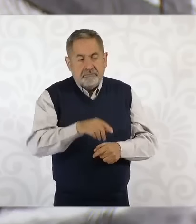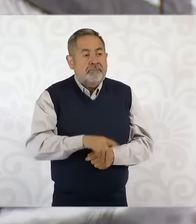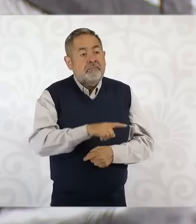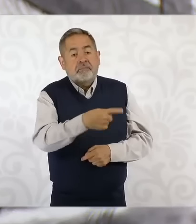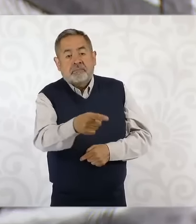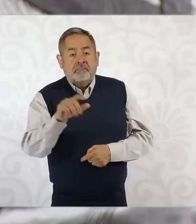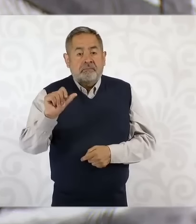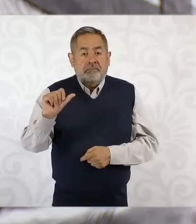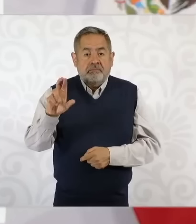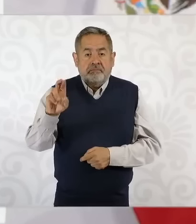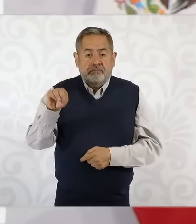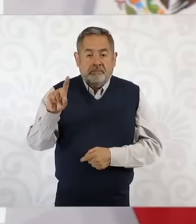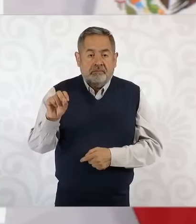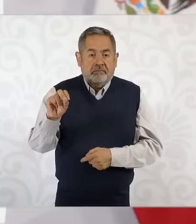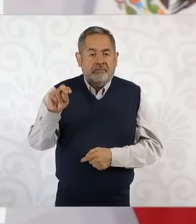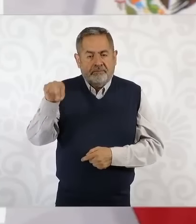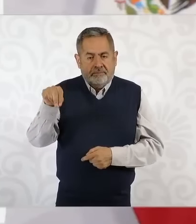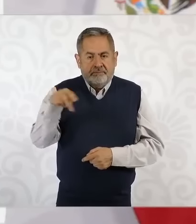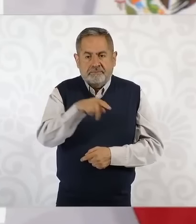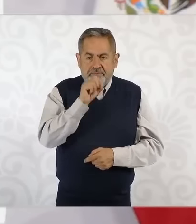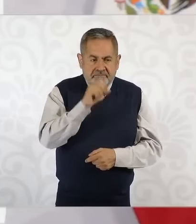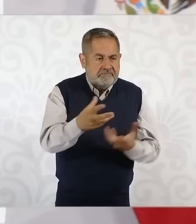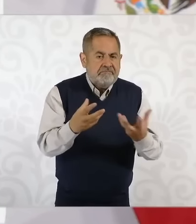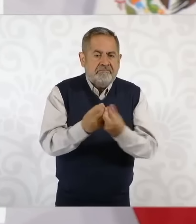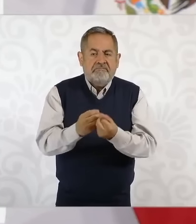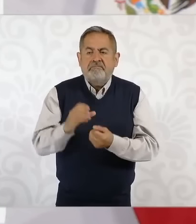integrante de una célula vinculada al cártel Jalisco Nueva Generación en la zona